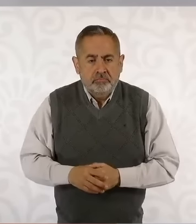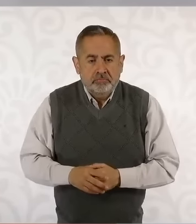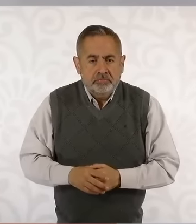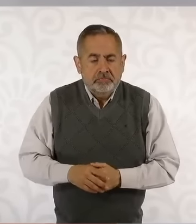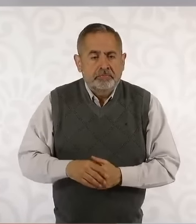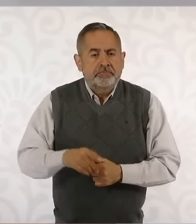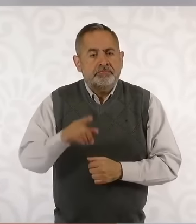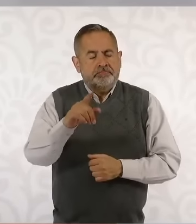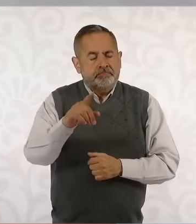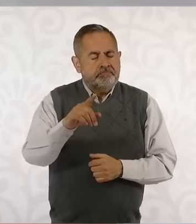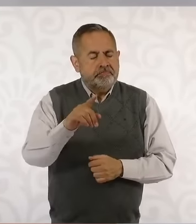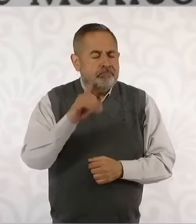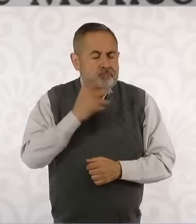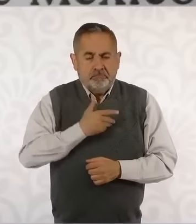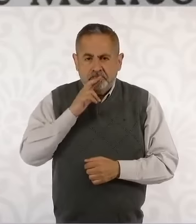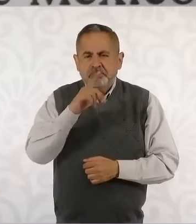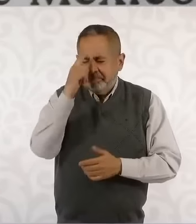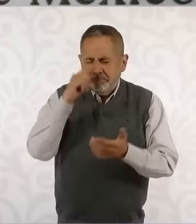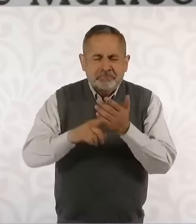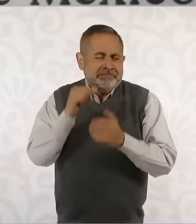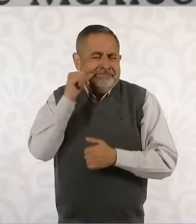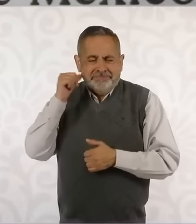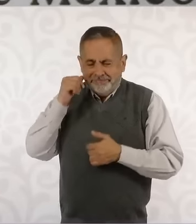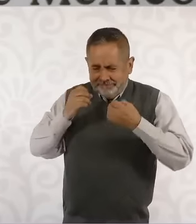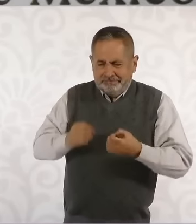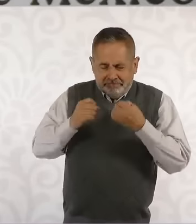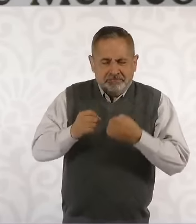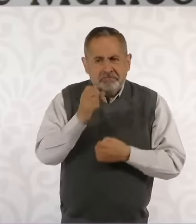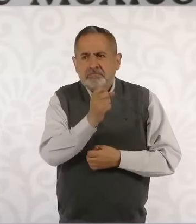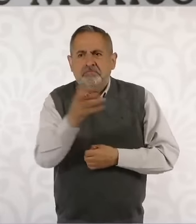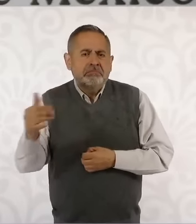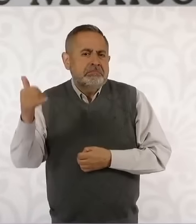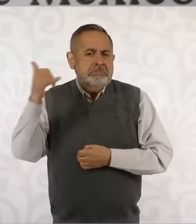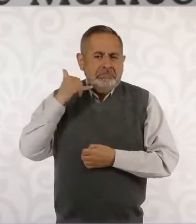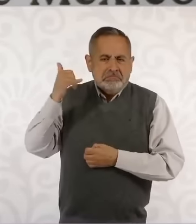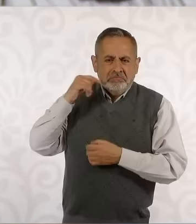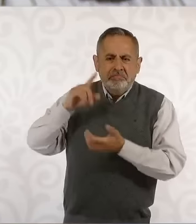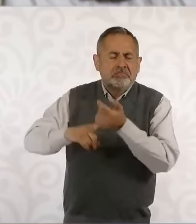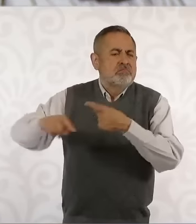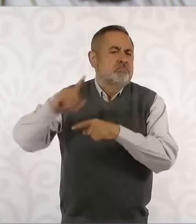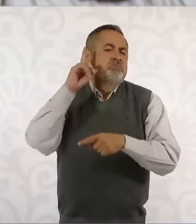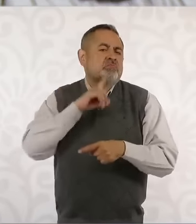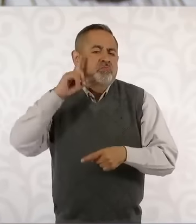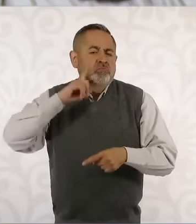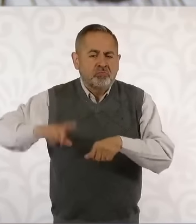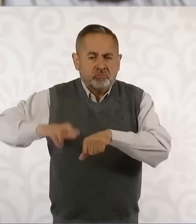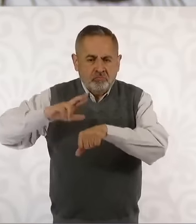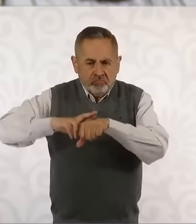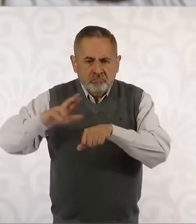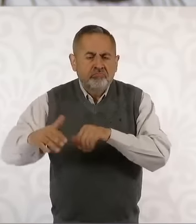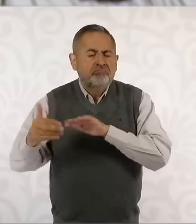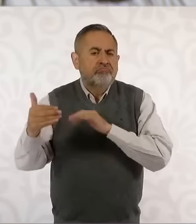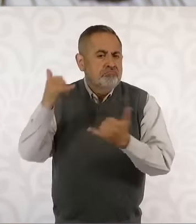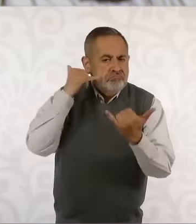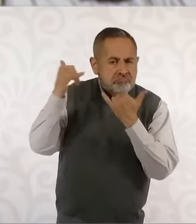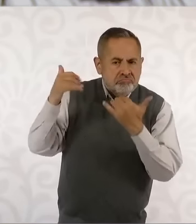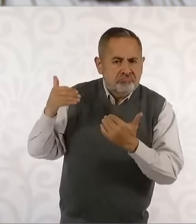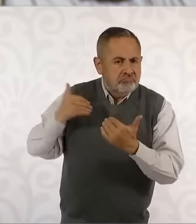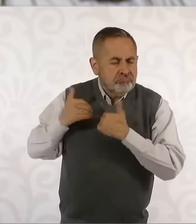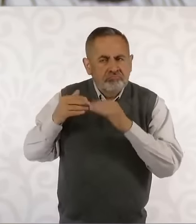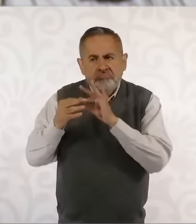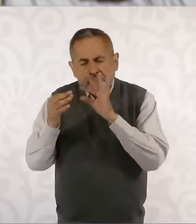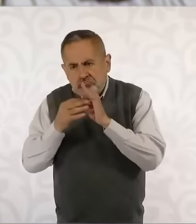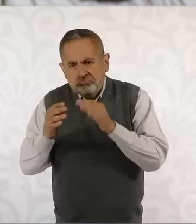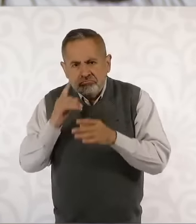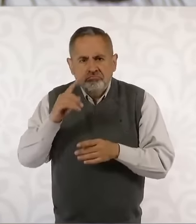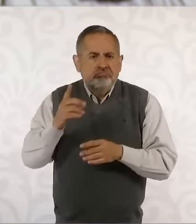no ayer estuvimos con mucha con mucho trabajo, eh, pero muchas gobernadoras me hablaron y diputadas,